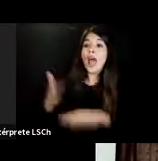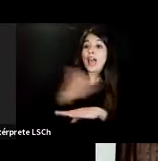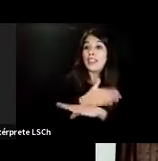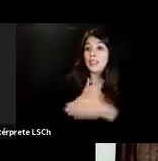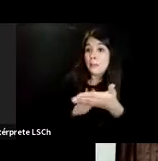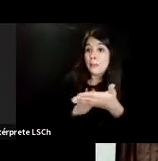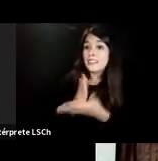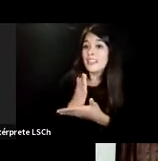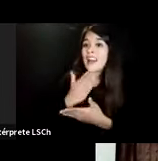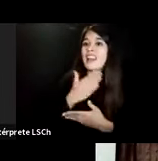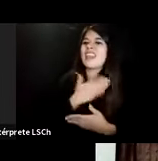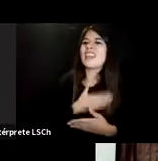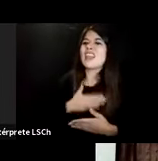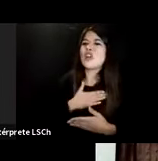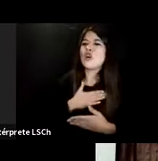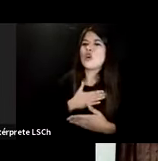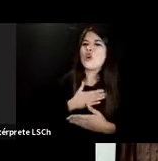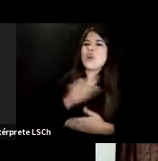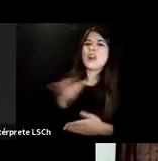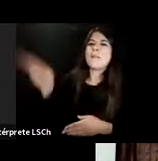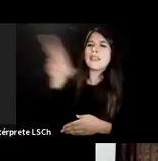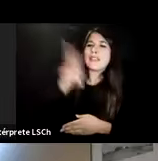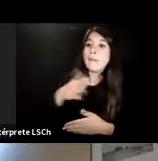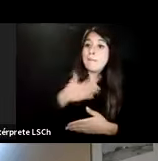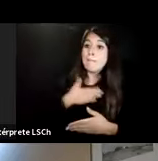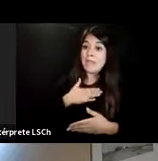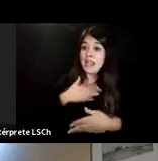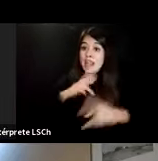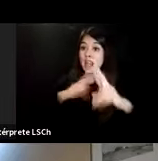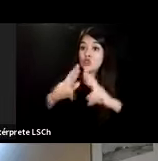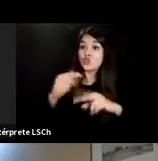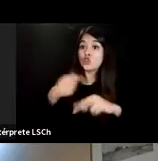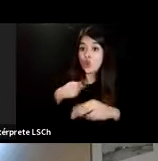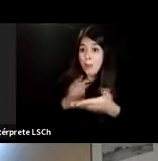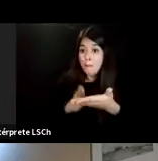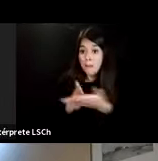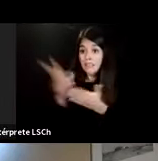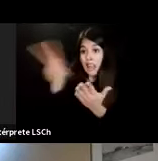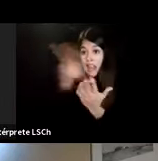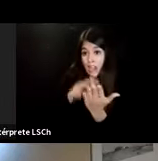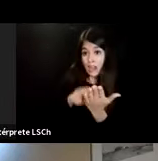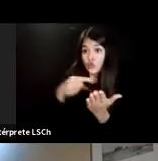Mi relación con los audiolibros viene dada como lectora. Yo leo audiolibros regularmente,